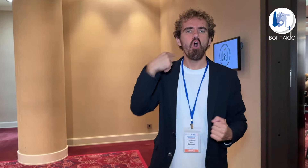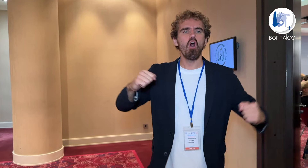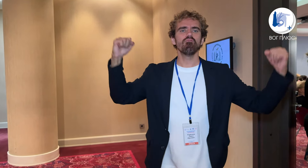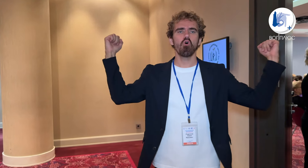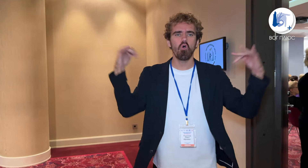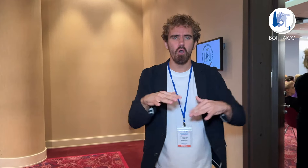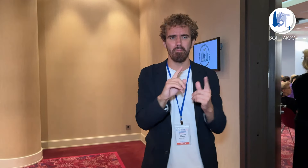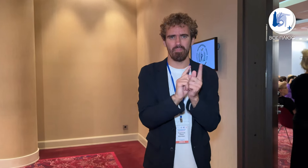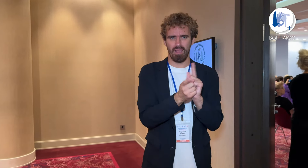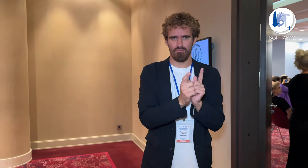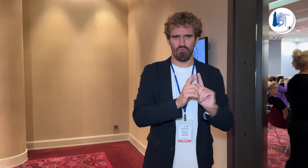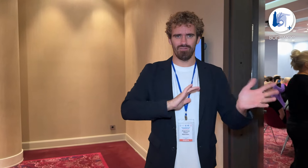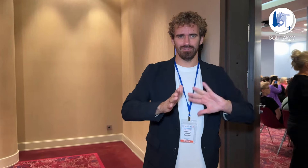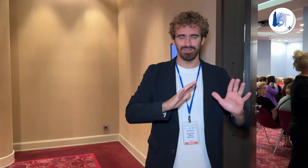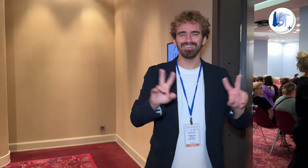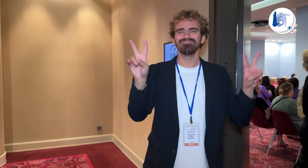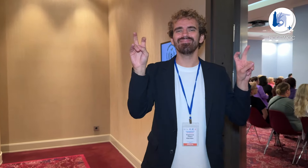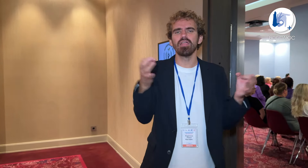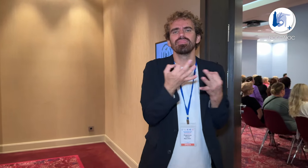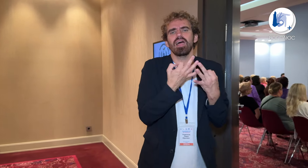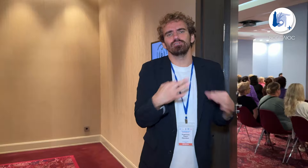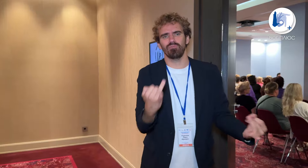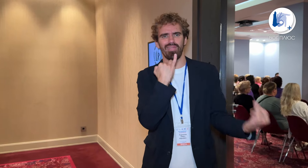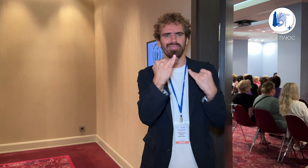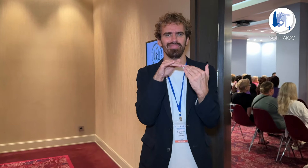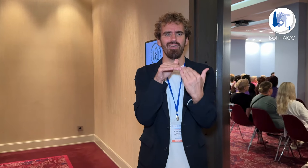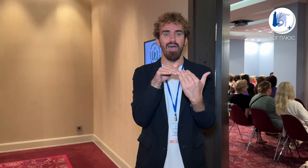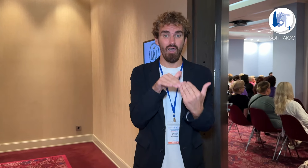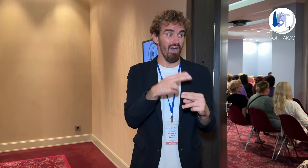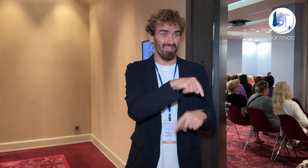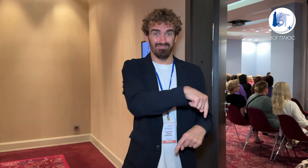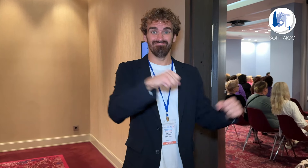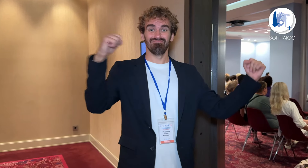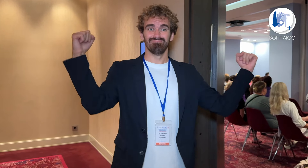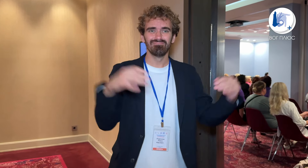организовал I Всероссийский форум переводчиков РЖЯ «Доступный диалог»,